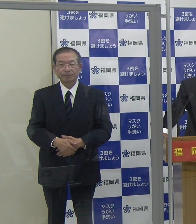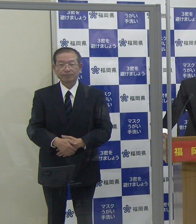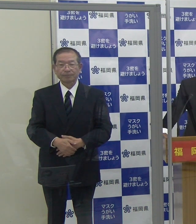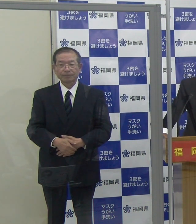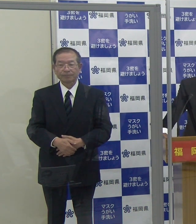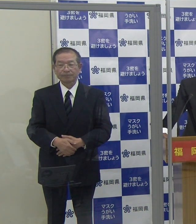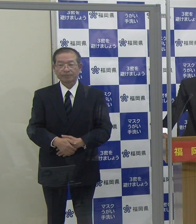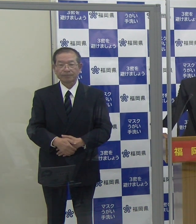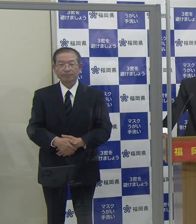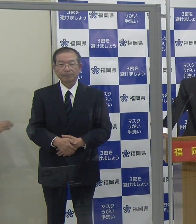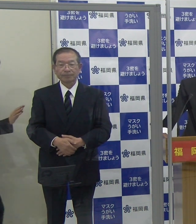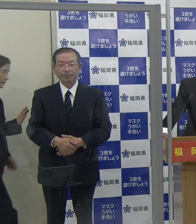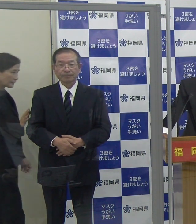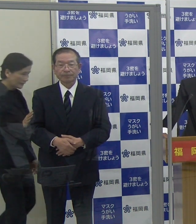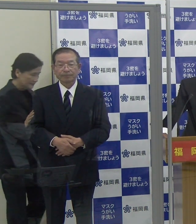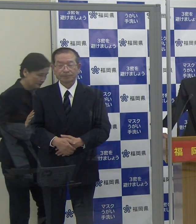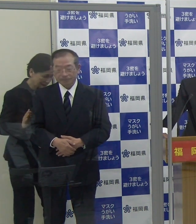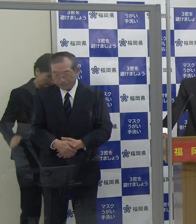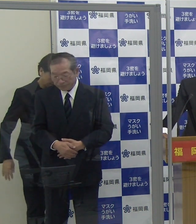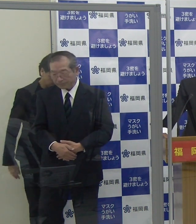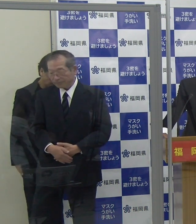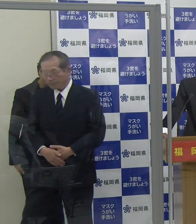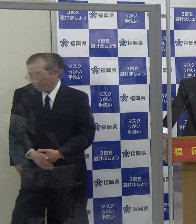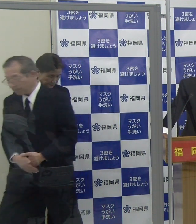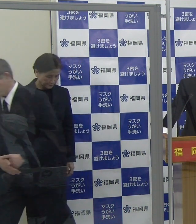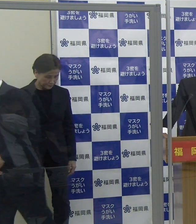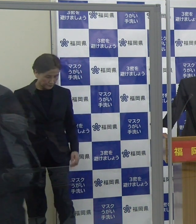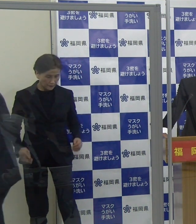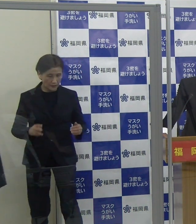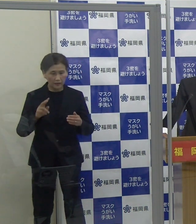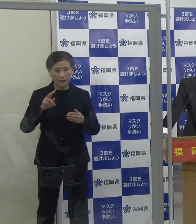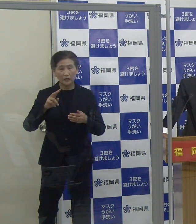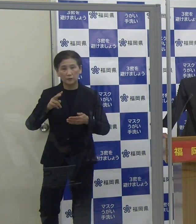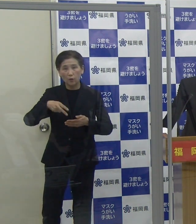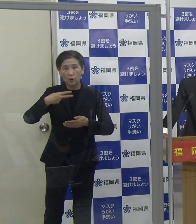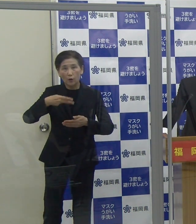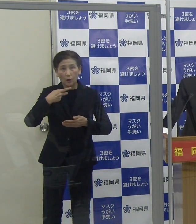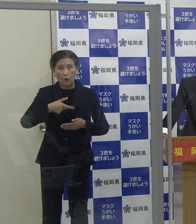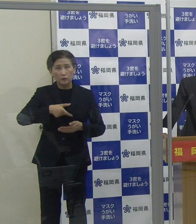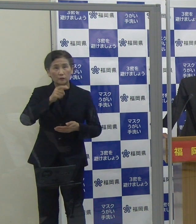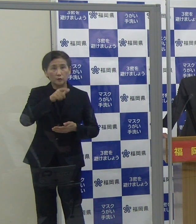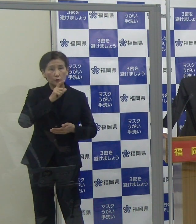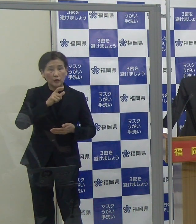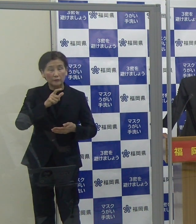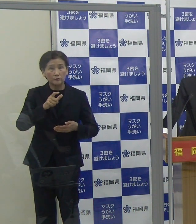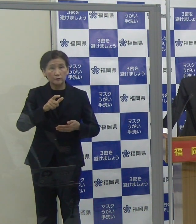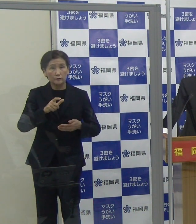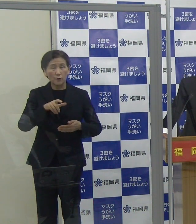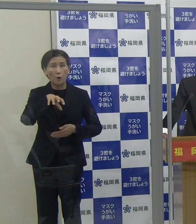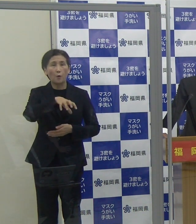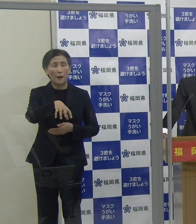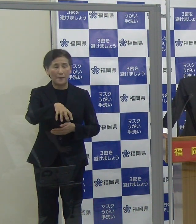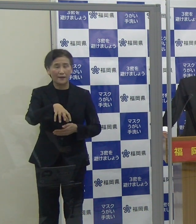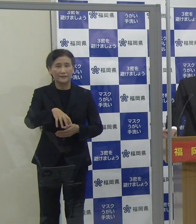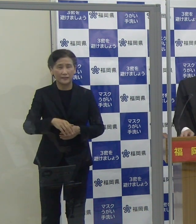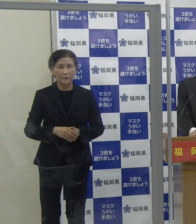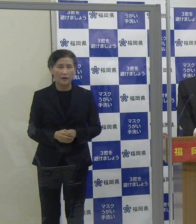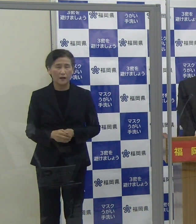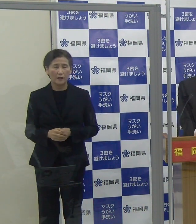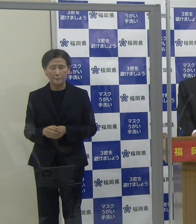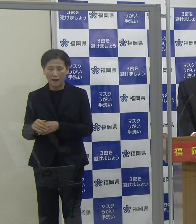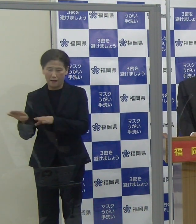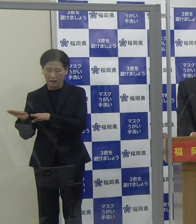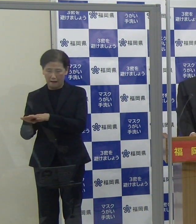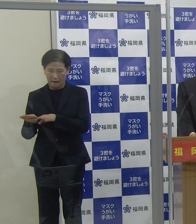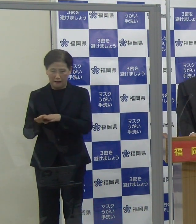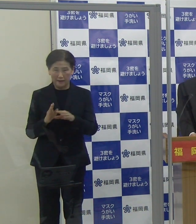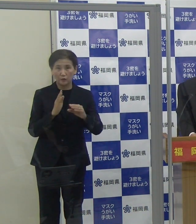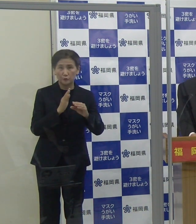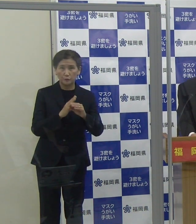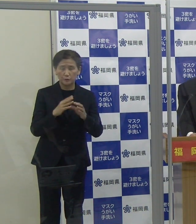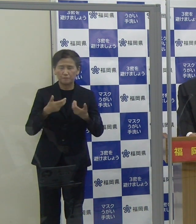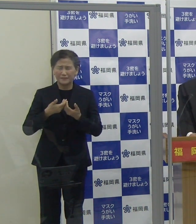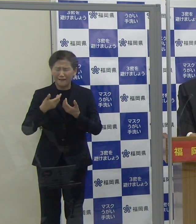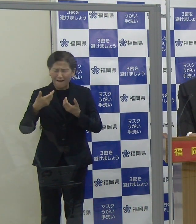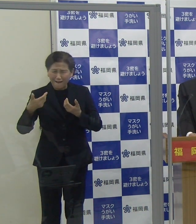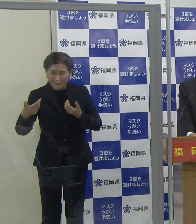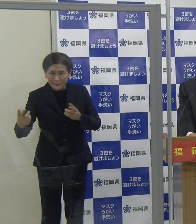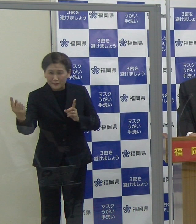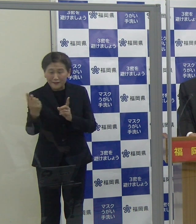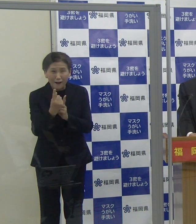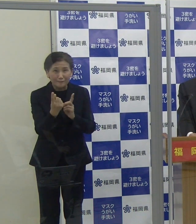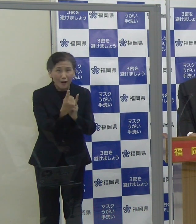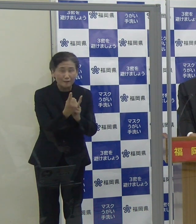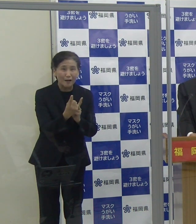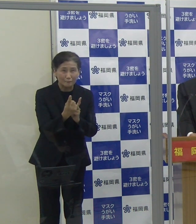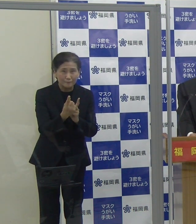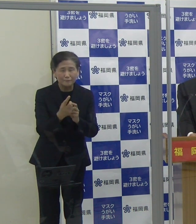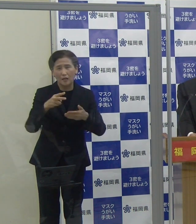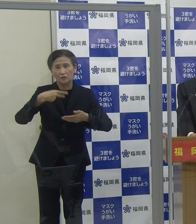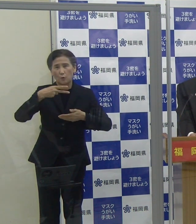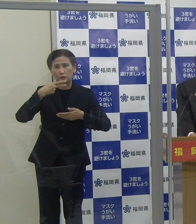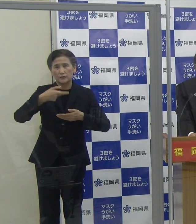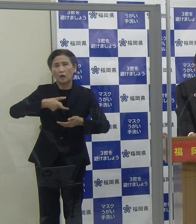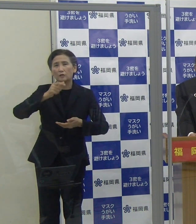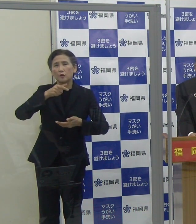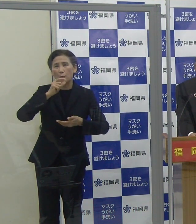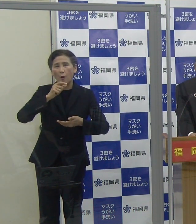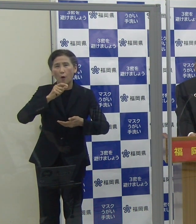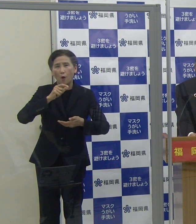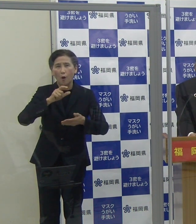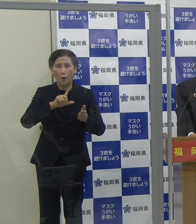飲食の場面についてですが、連休中は、久しぶりに会う皆さんと会食をする機会も増えると思います。